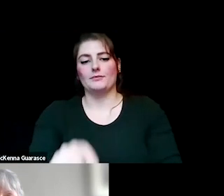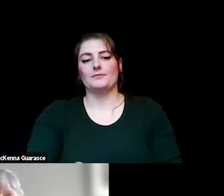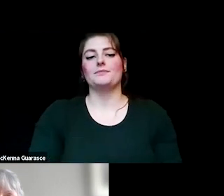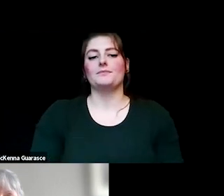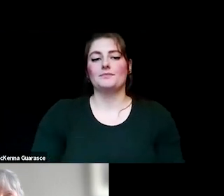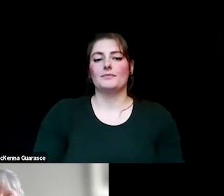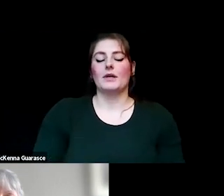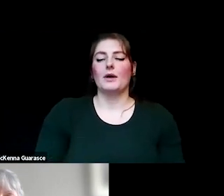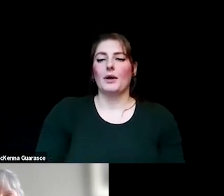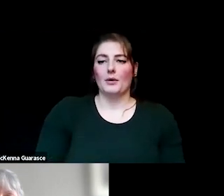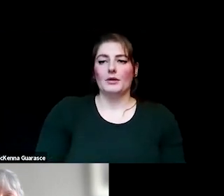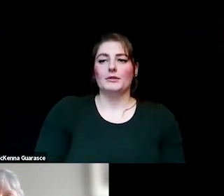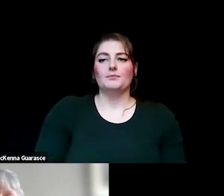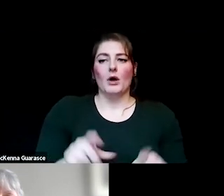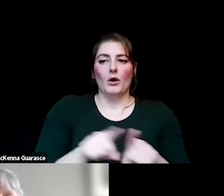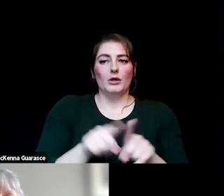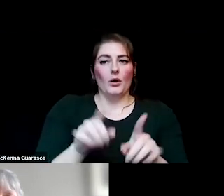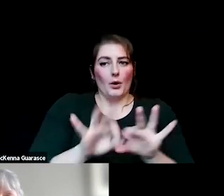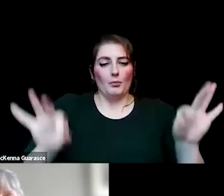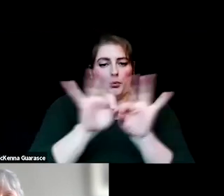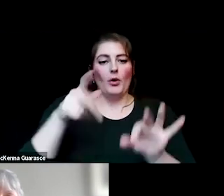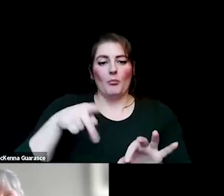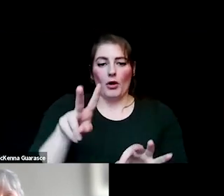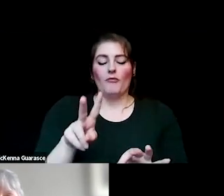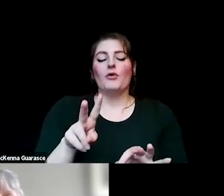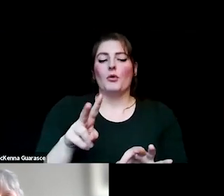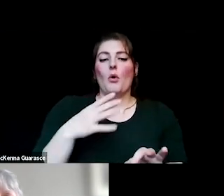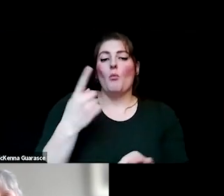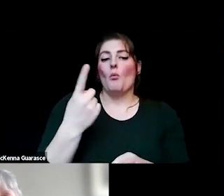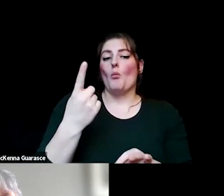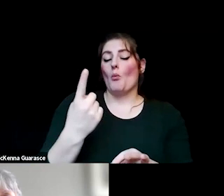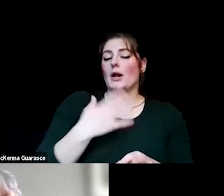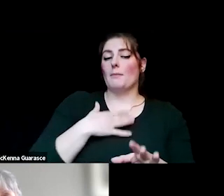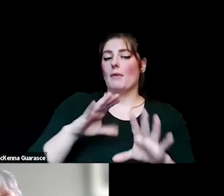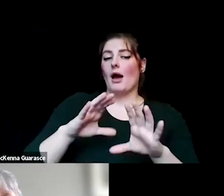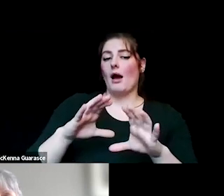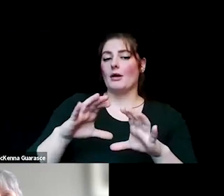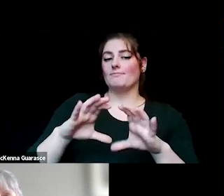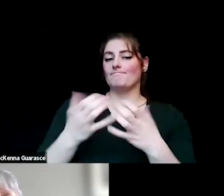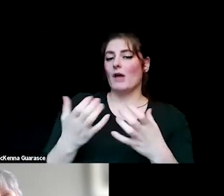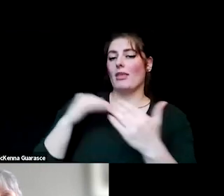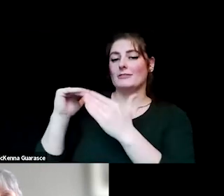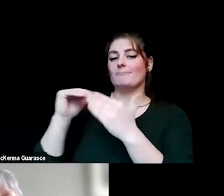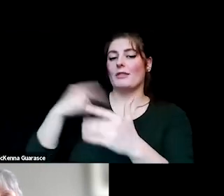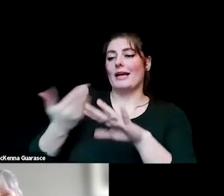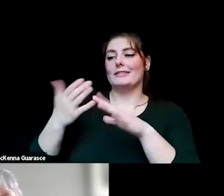También era importante para mí Parkview. Uno de mis compañeros de clase murió en Parkview y solo sé que la última vez que lo vi,